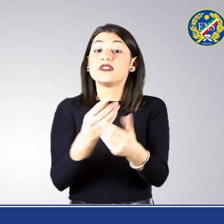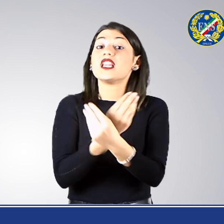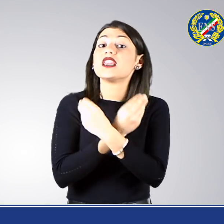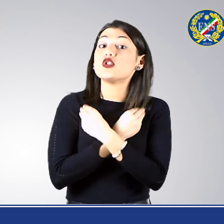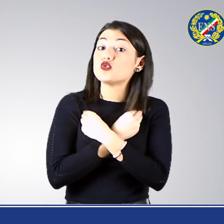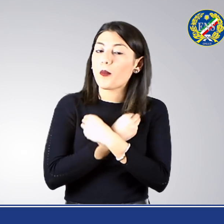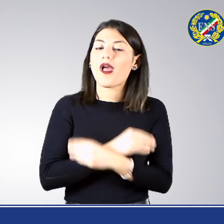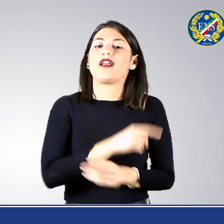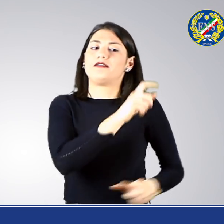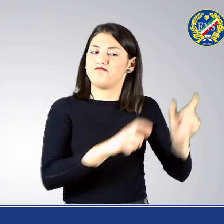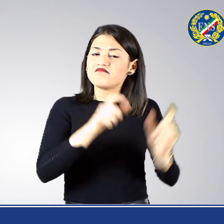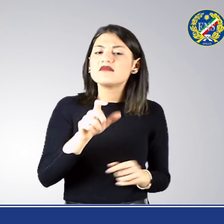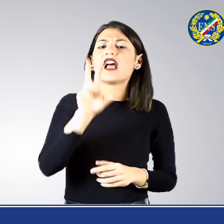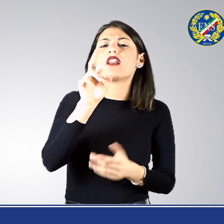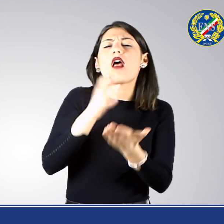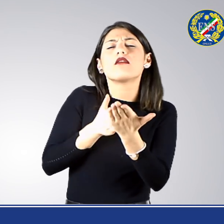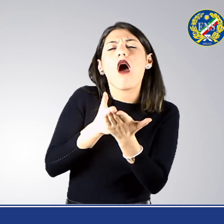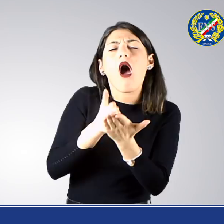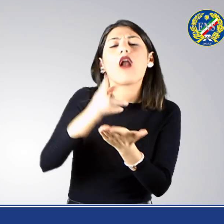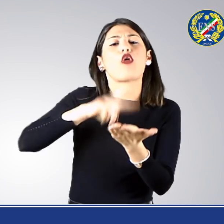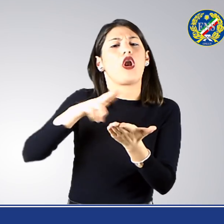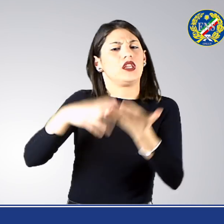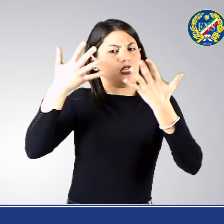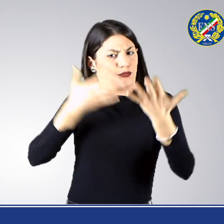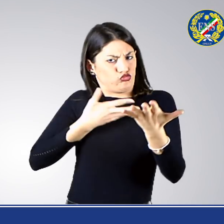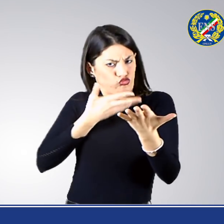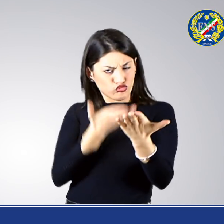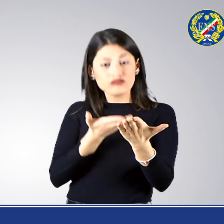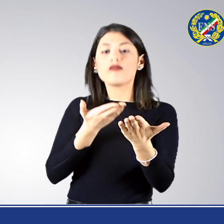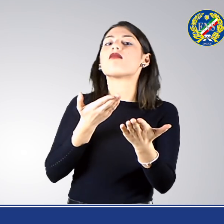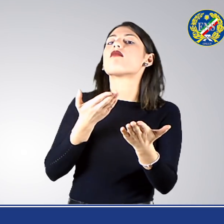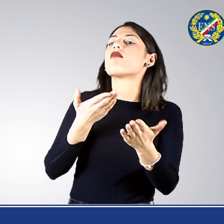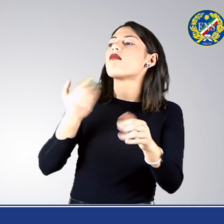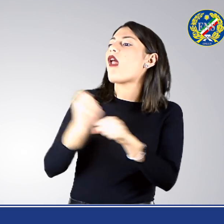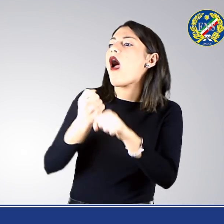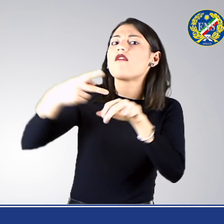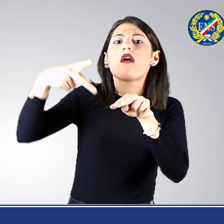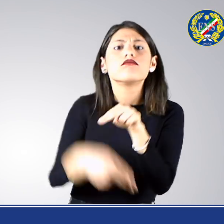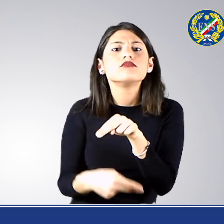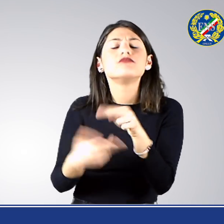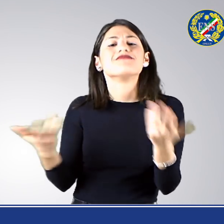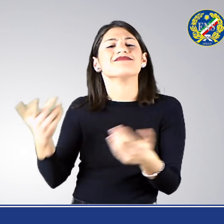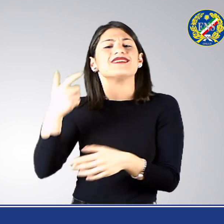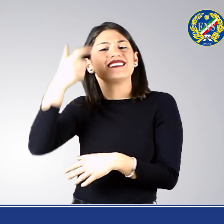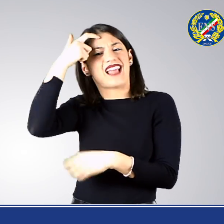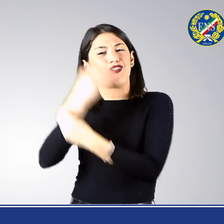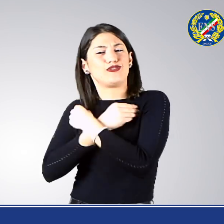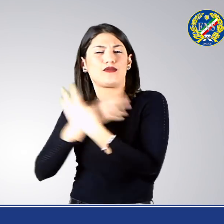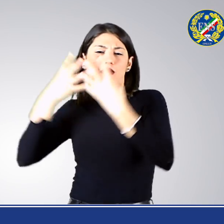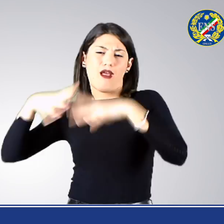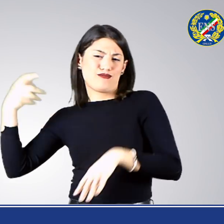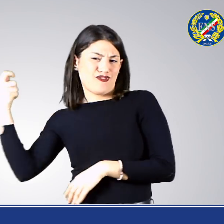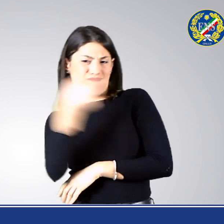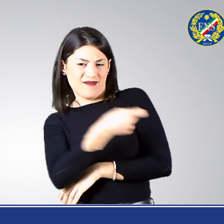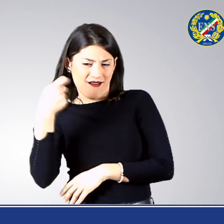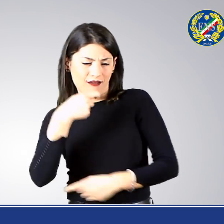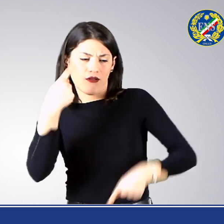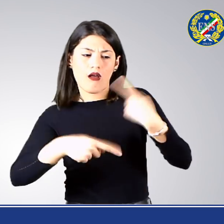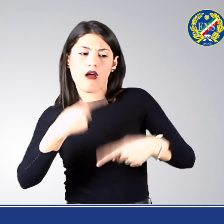disoccupati: bisogna avere terminato di percepire gli ammortizzatori sociali da almeno tre mesi,